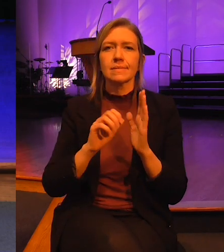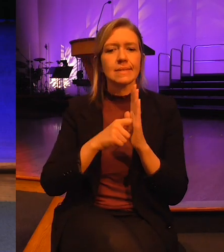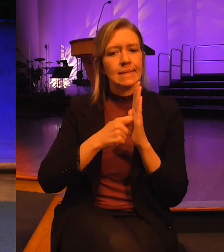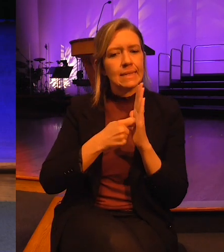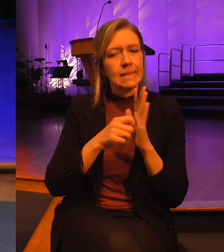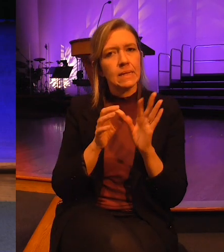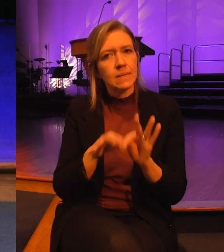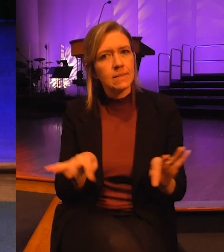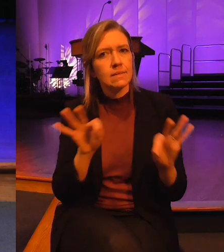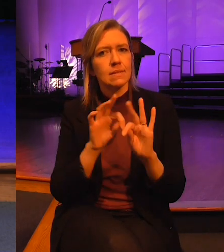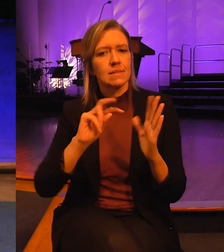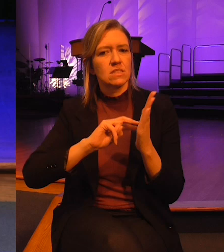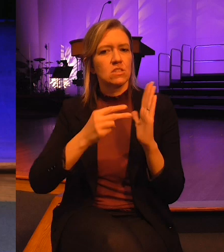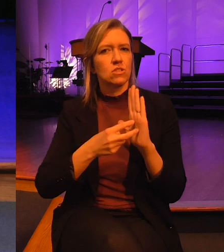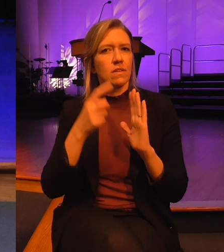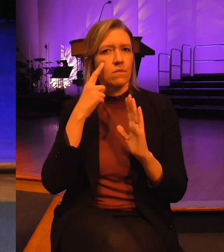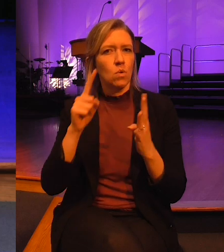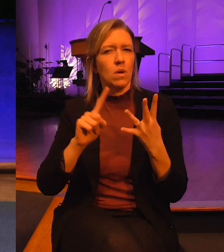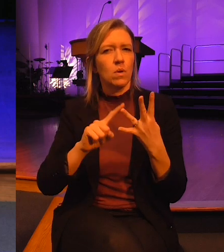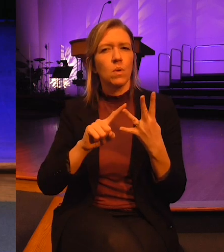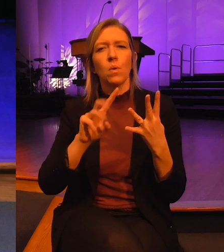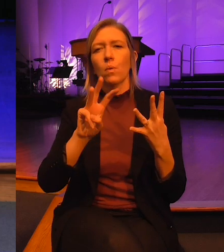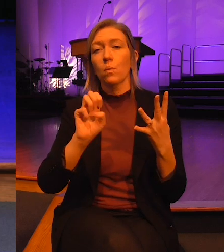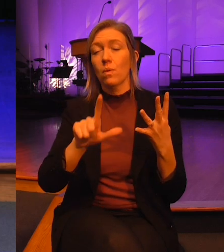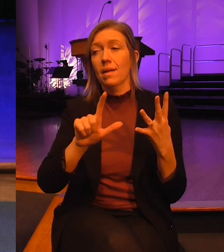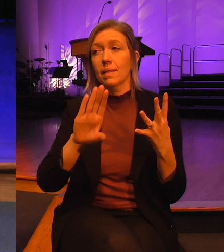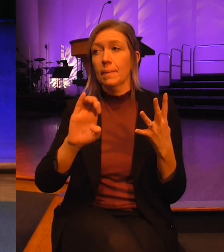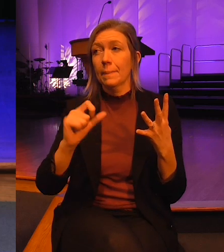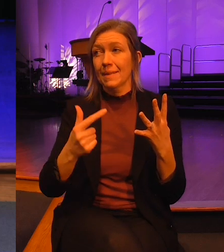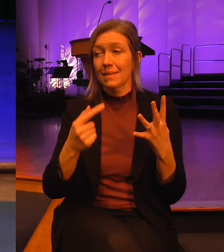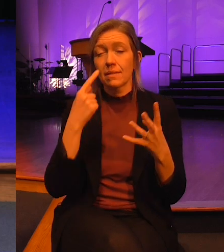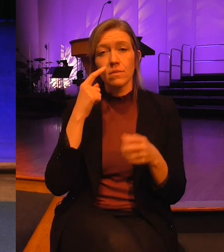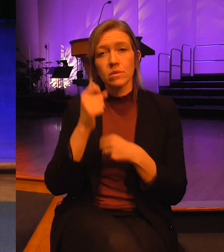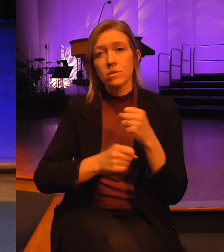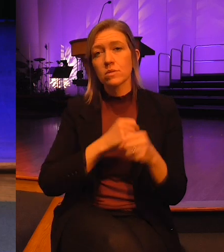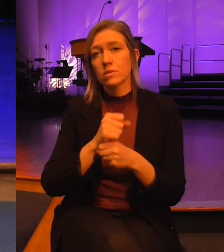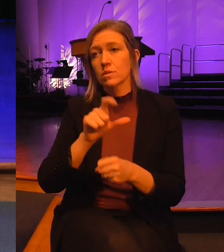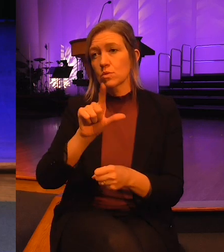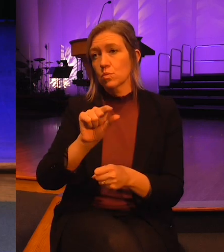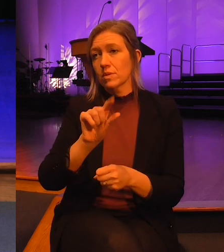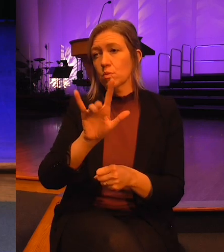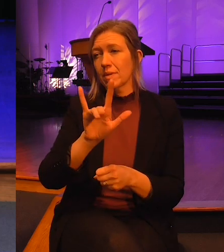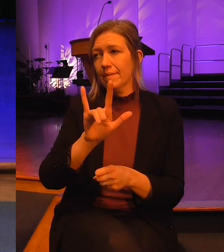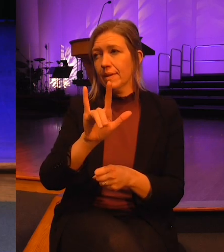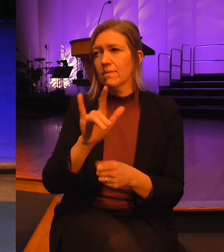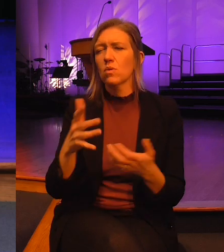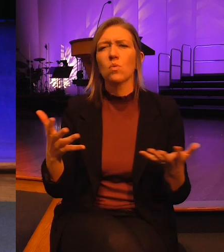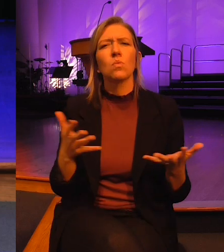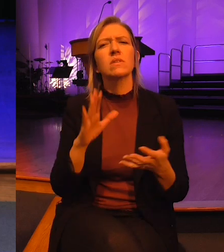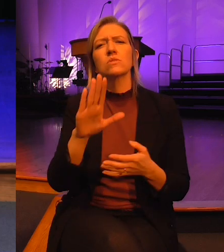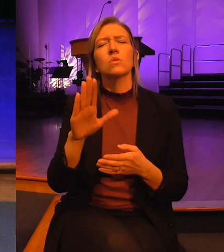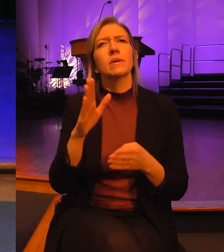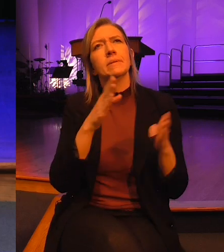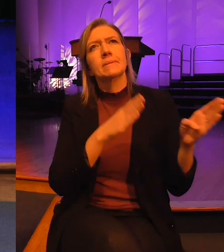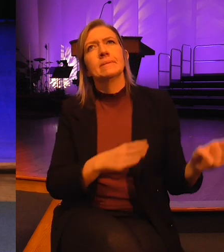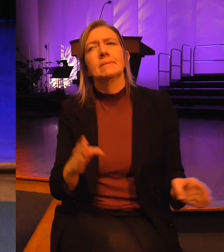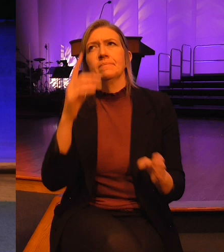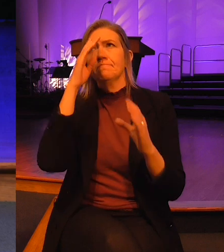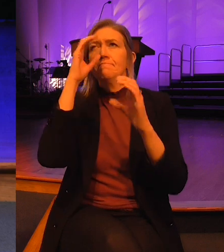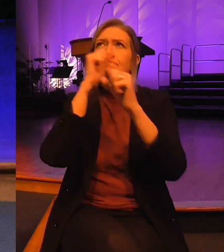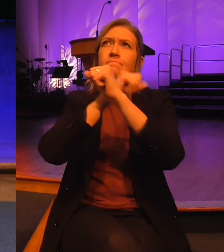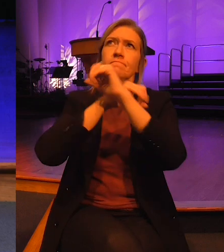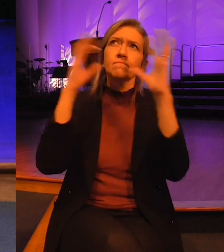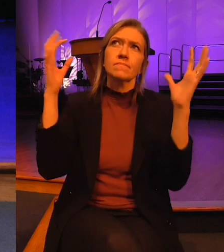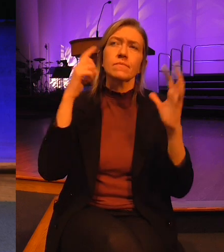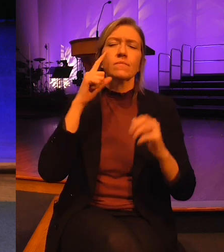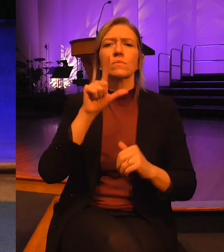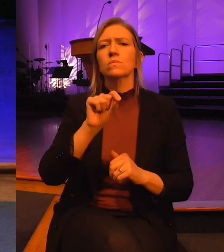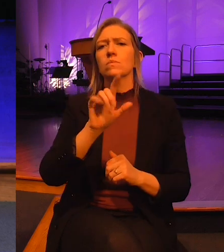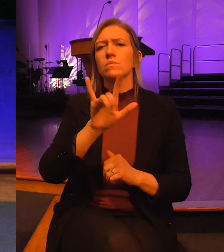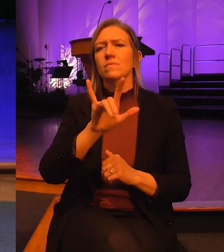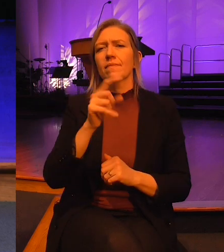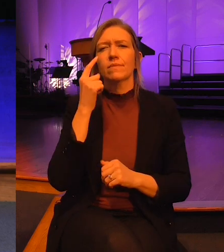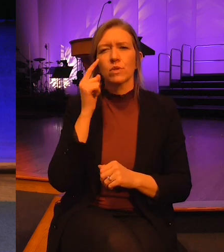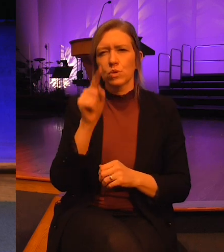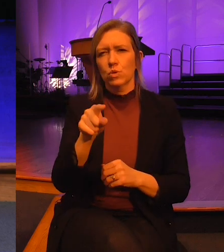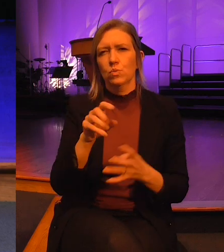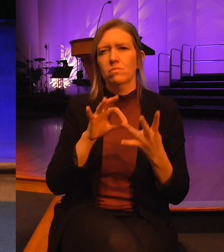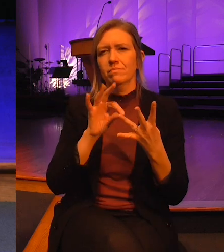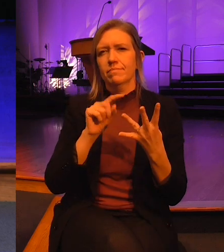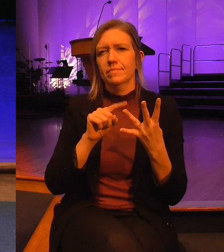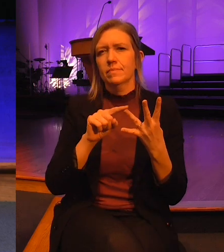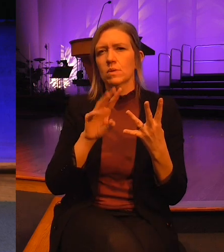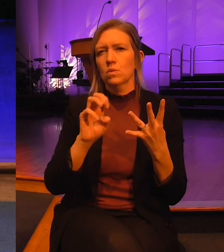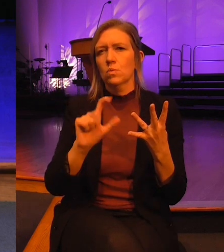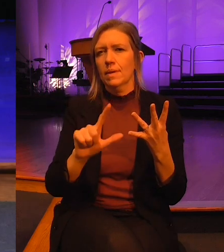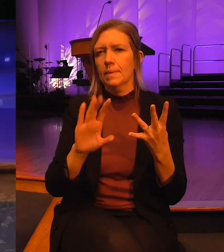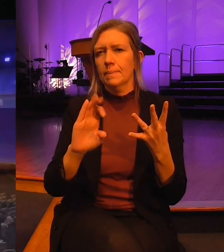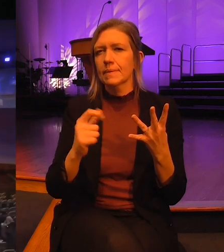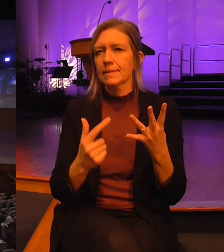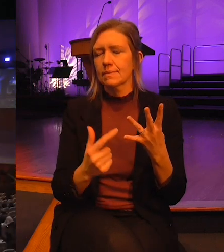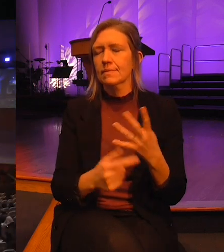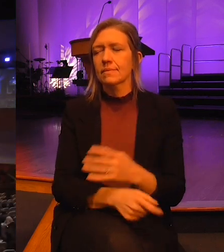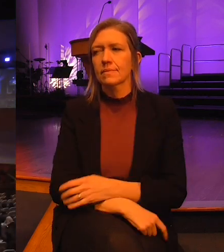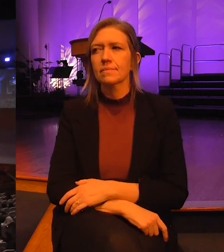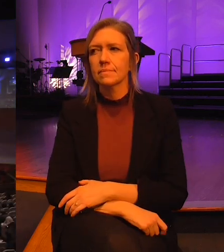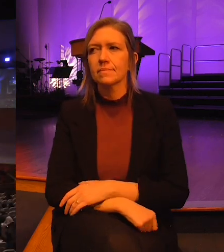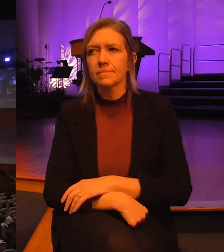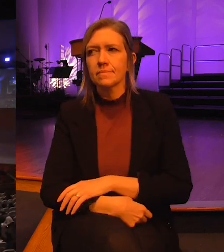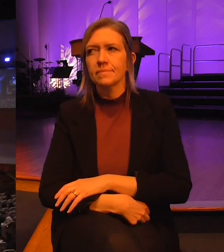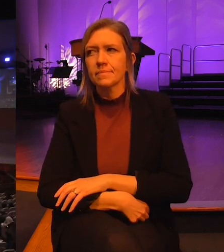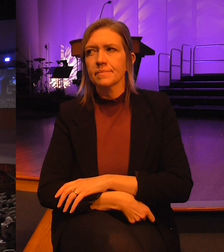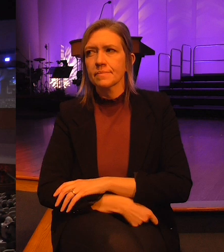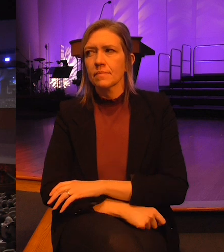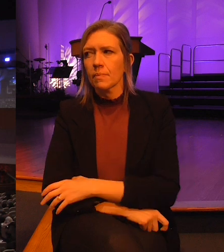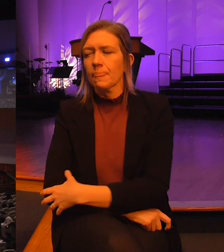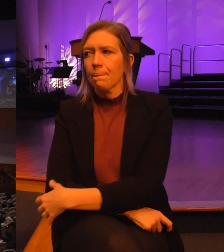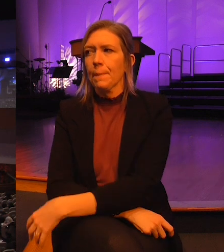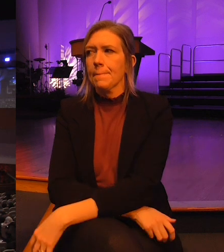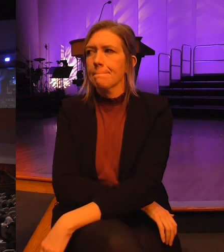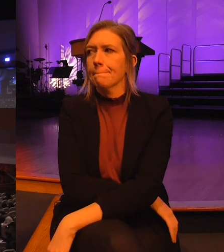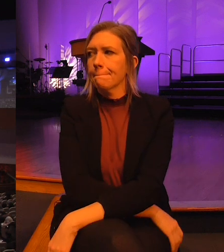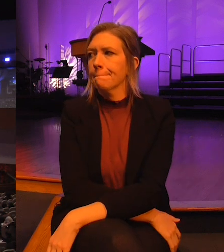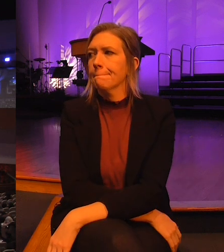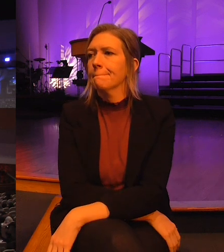en 2025 cuál es una intención clave para el bienestar en 2025 para ti